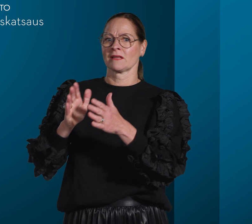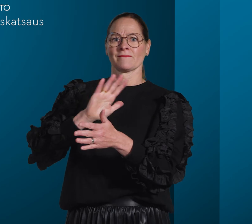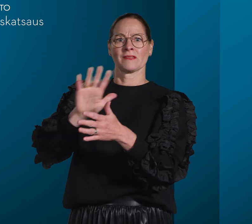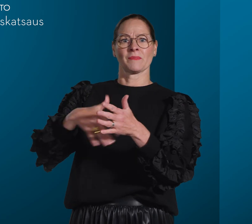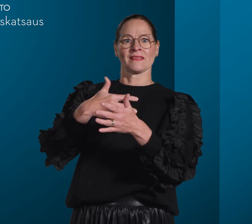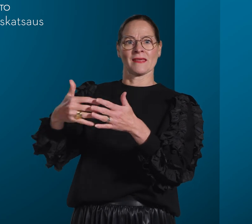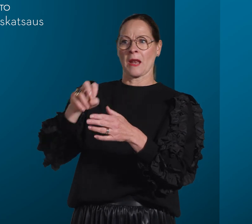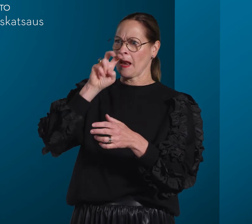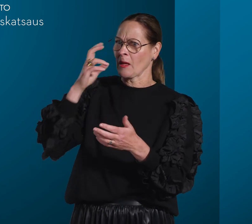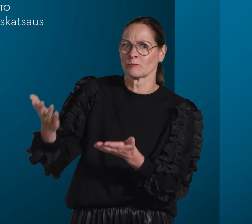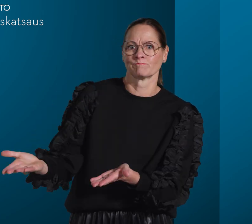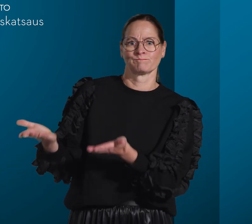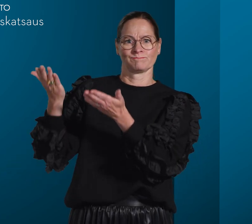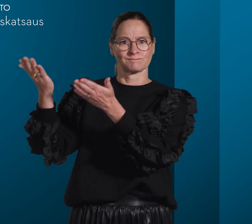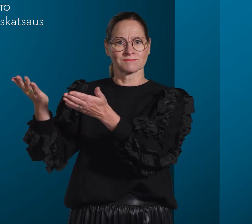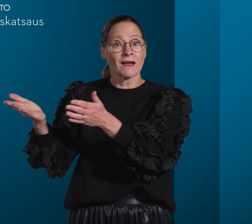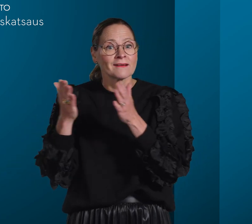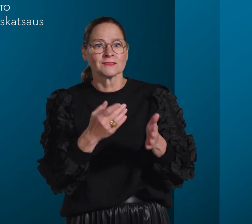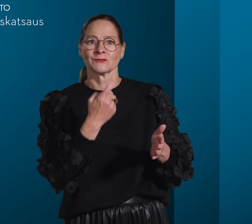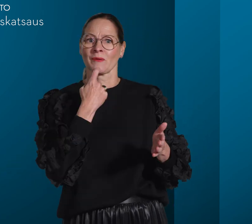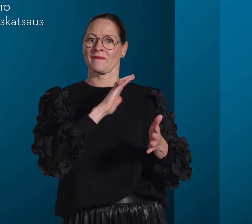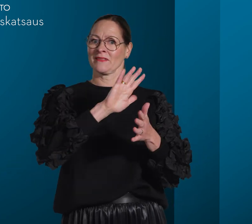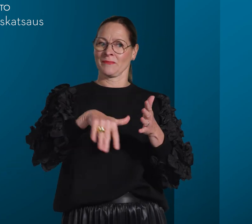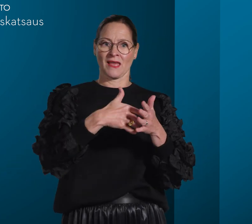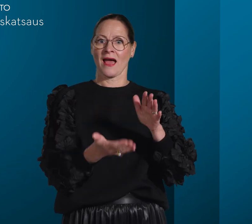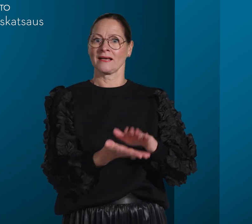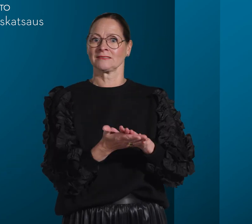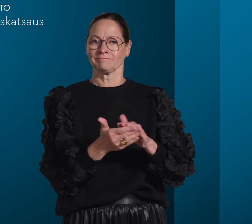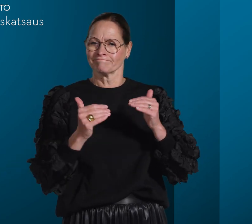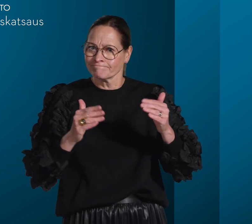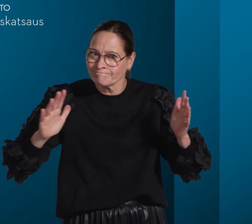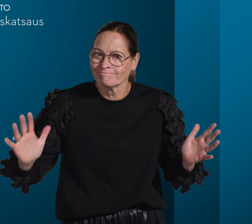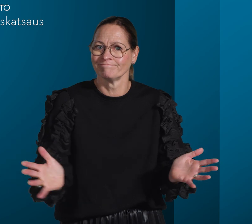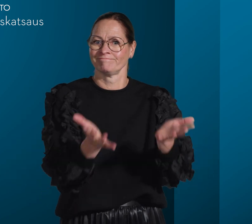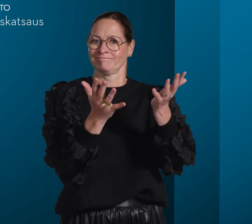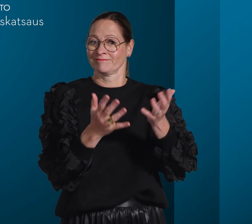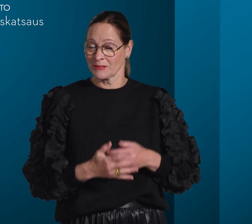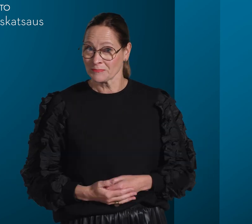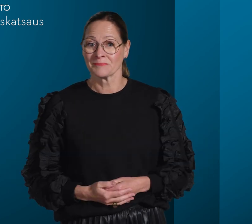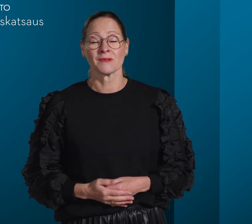nostanut viittomakieliä näkyville ja edistänyt näin - Suomen viittomakielten asemaa kuluvan vuoden aikana.